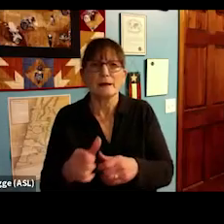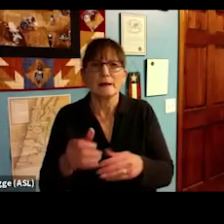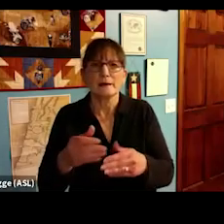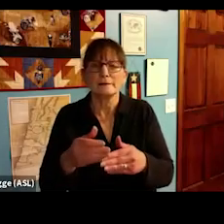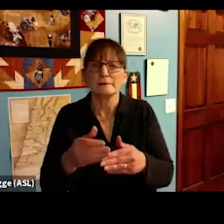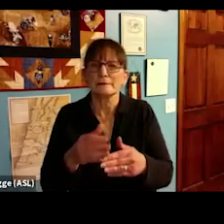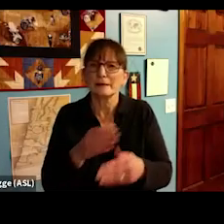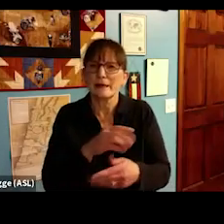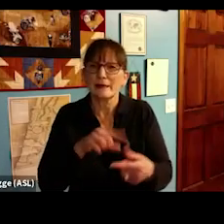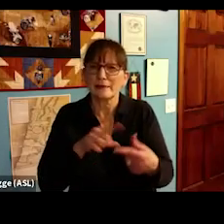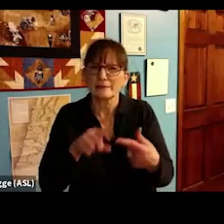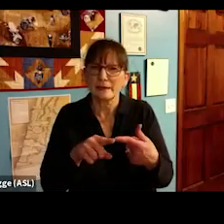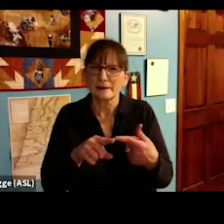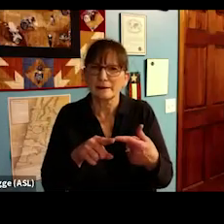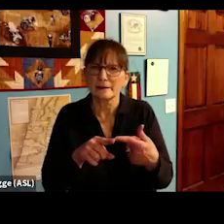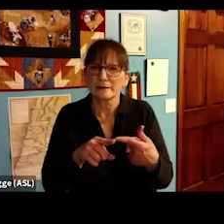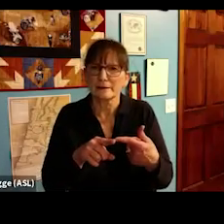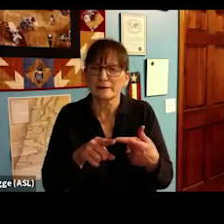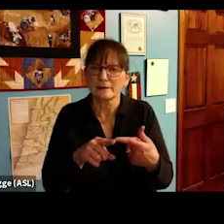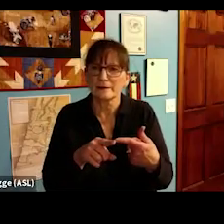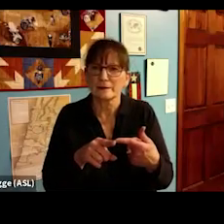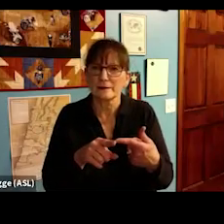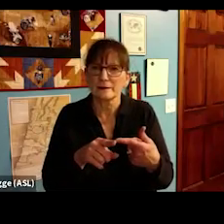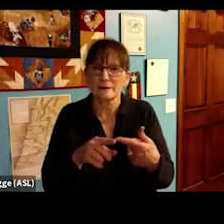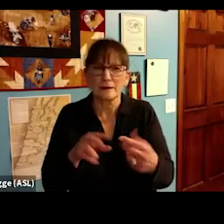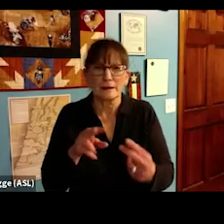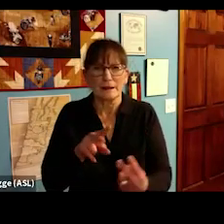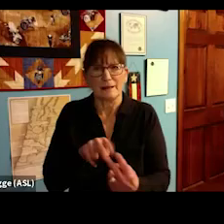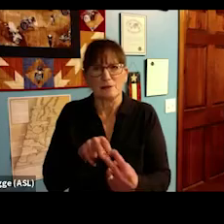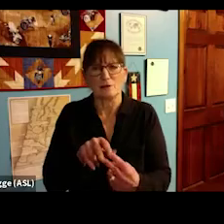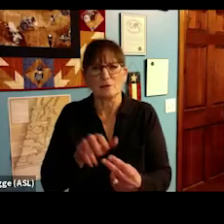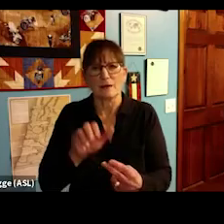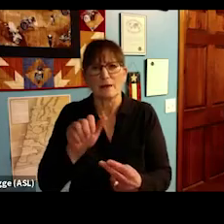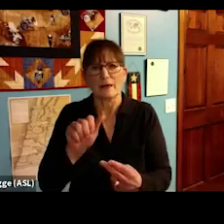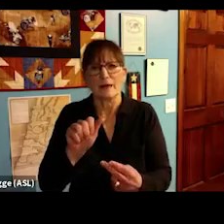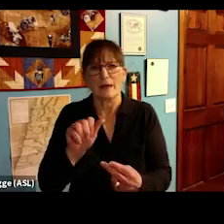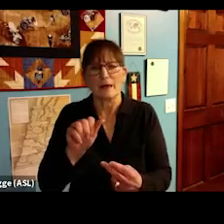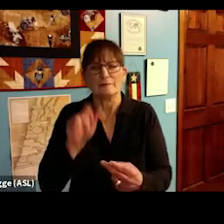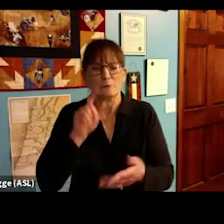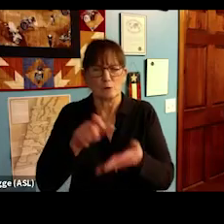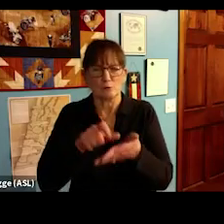[Pam] Sí, estamos aquí, sobre el apoyo en especie y los cambios en el subsidio de alquiler.